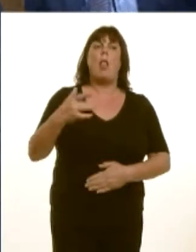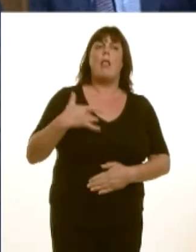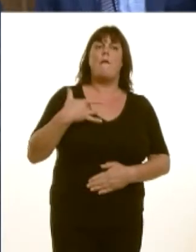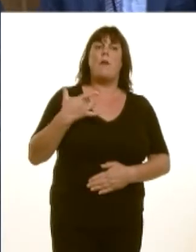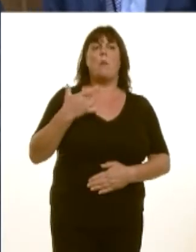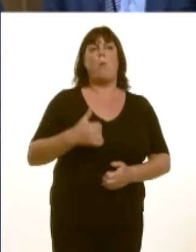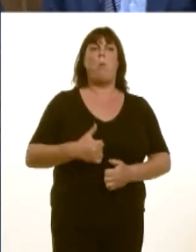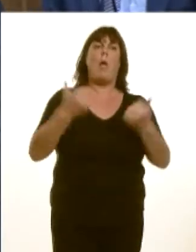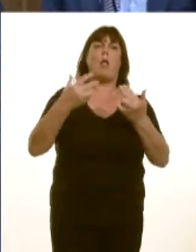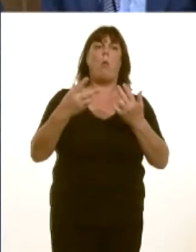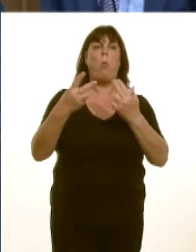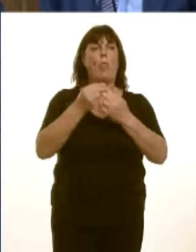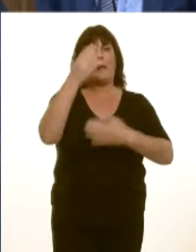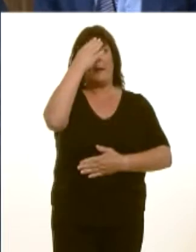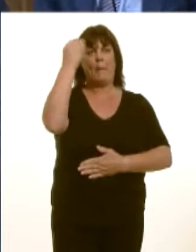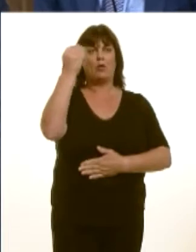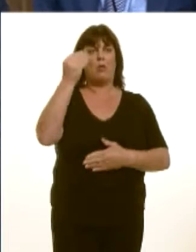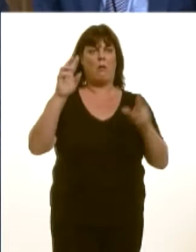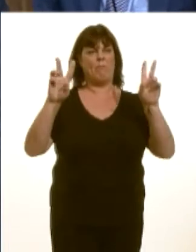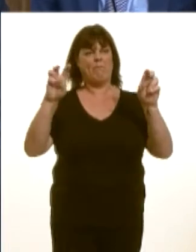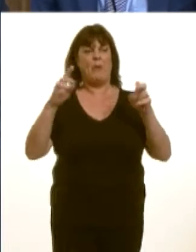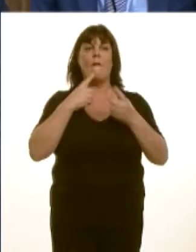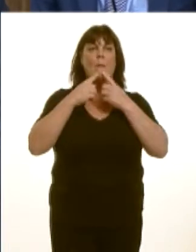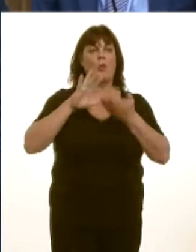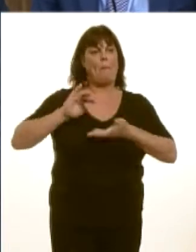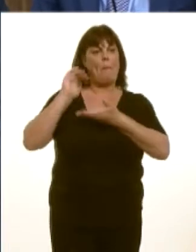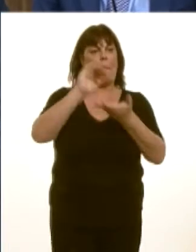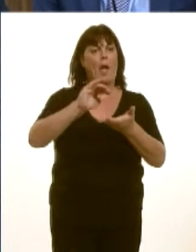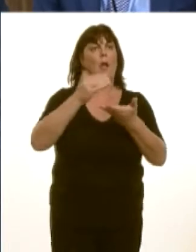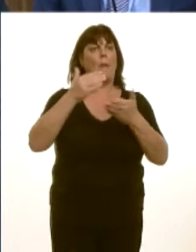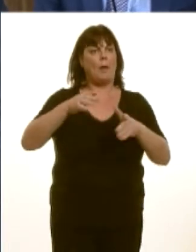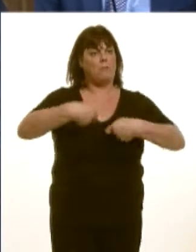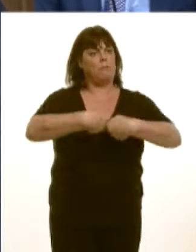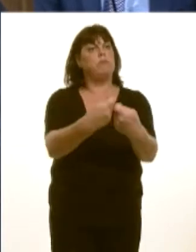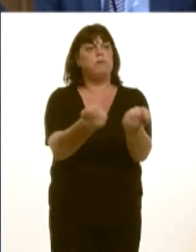pack, which is, again, funded by Welsh Government and developed and distributed by the Alzheimer’s Society.